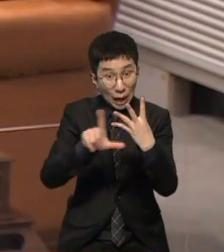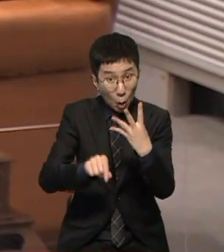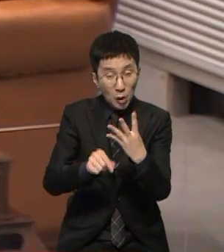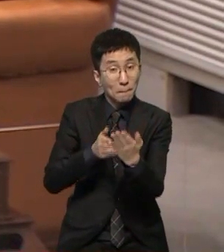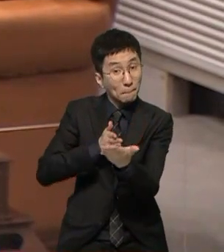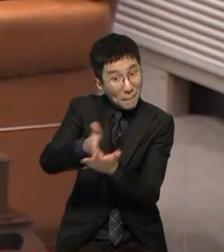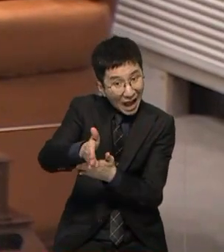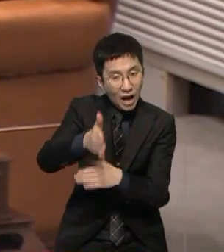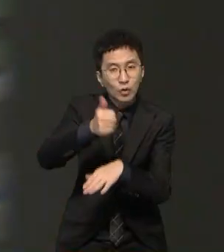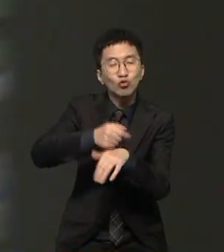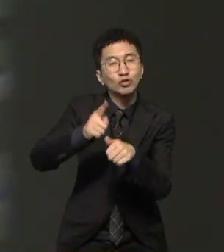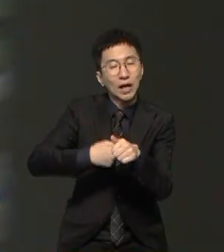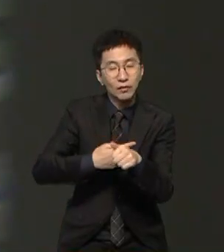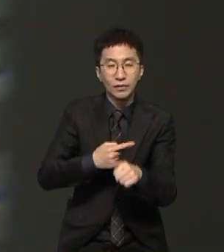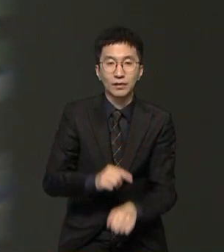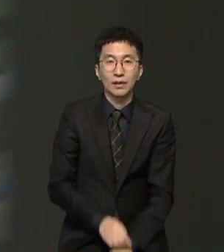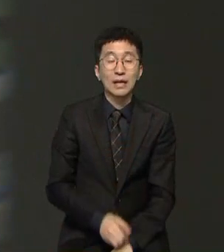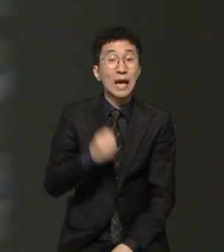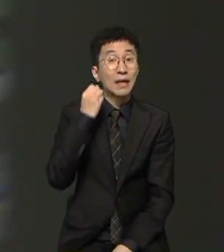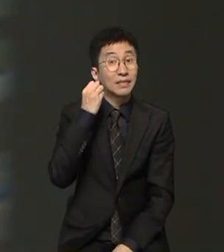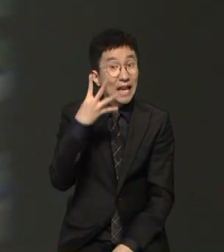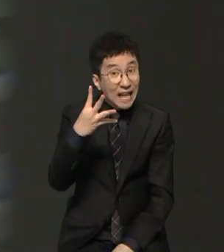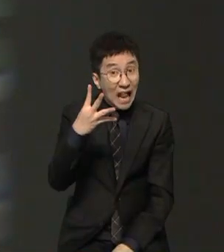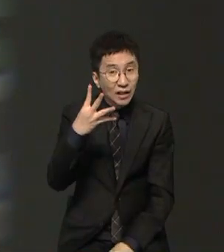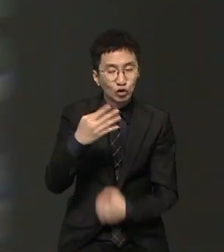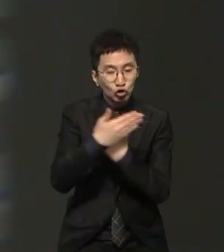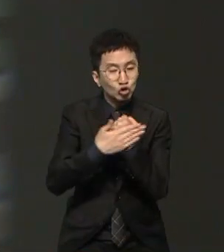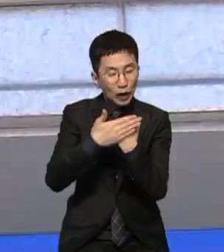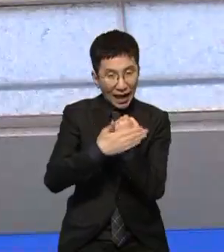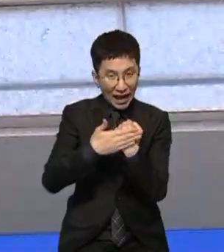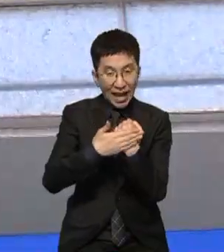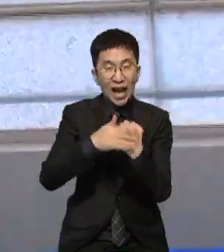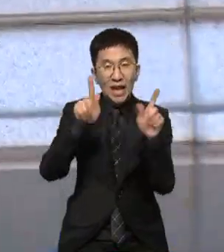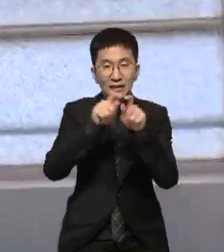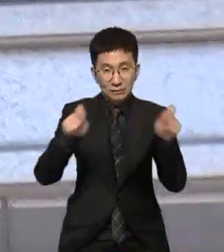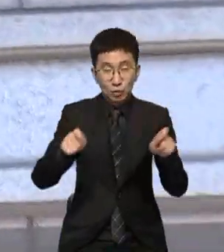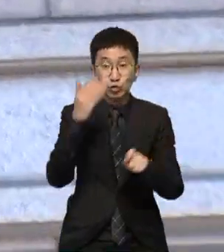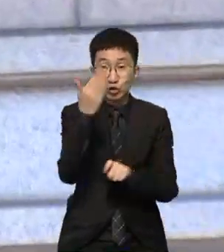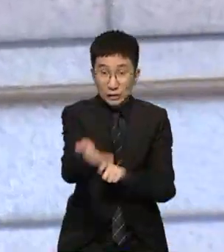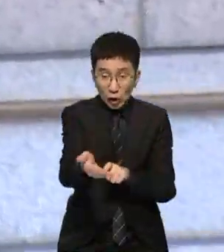국회를 통과하면 넉 달의 유예기간이 끝나는 9월에 검찰은 선거범죄사건을 모두